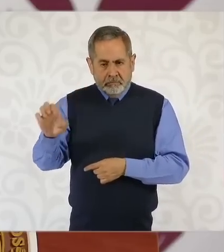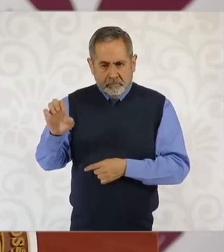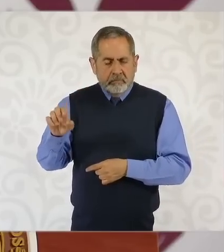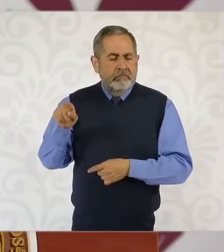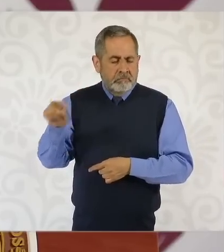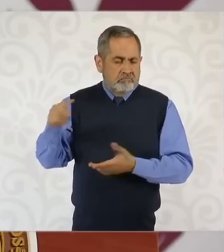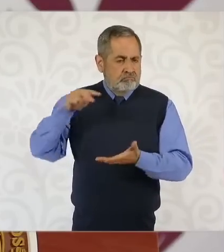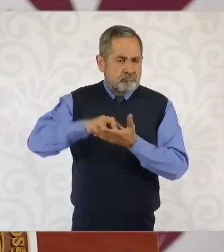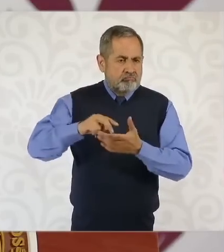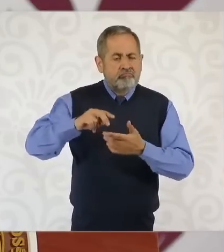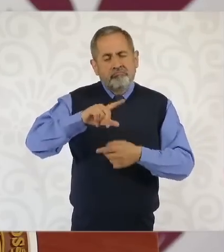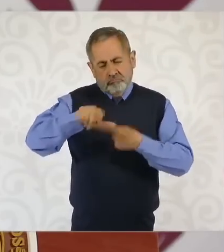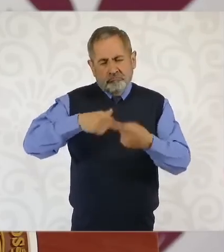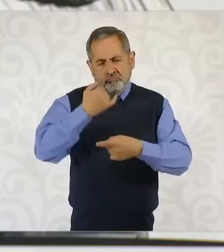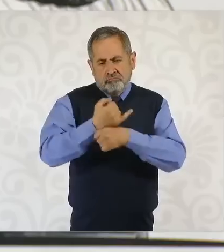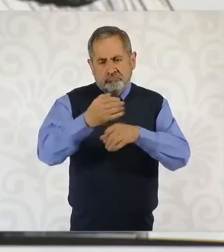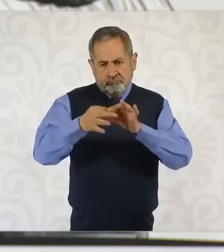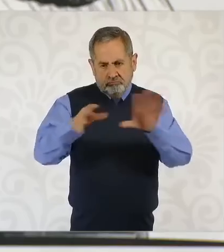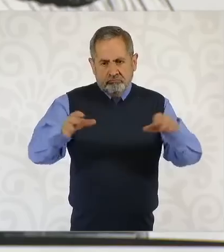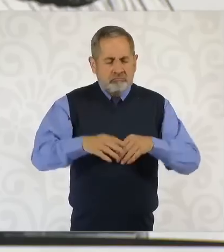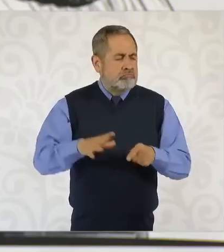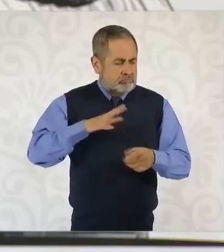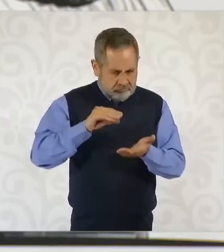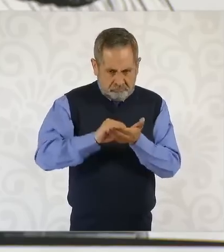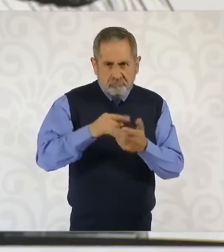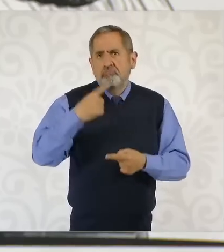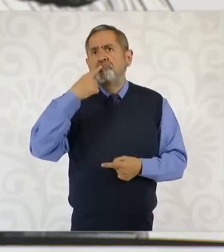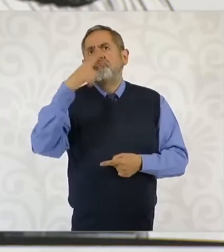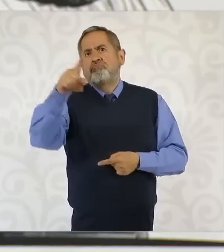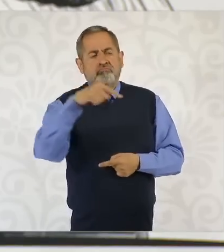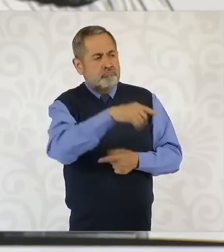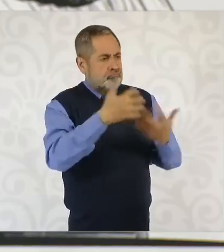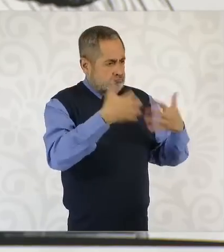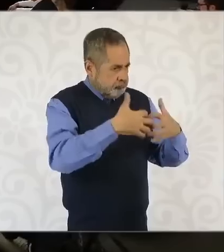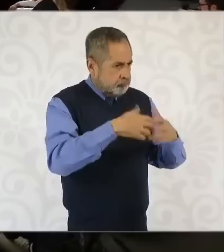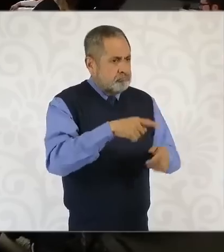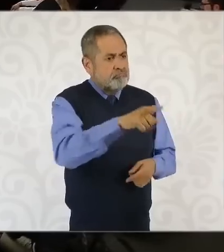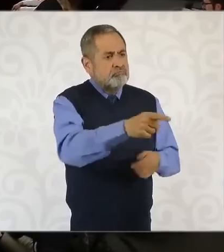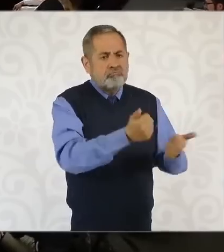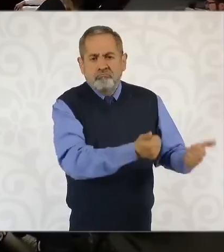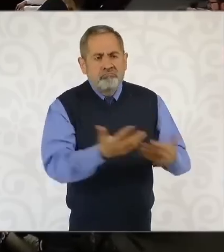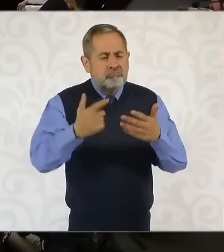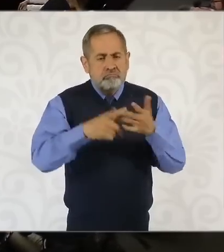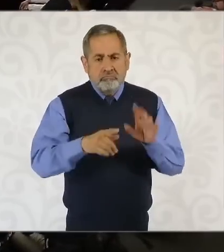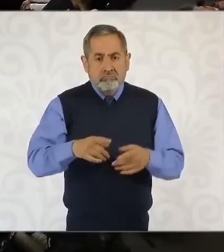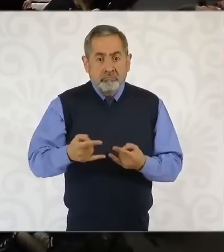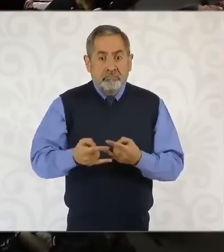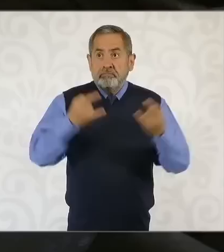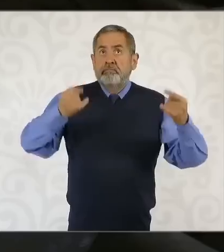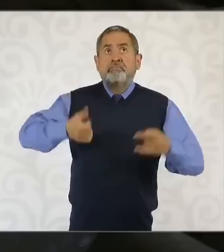tanto a manufactura como a distribución sería un precedente histórico para México y también para